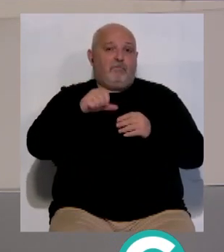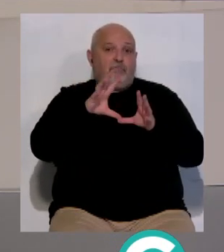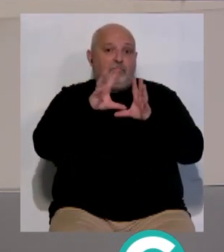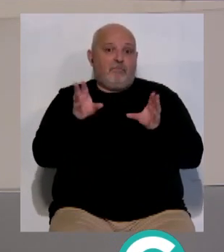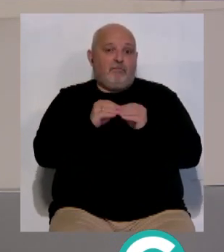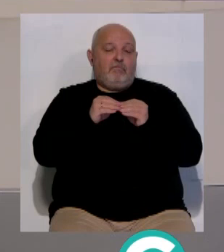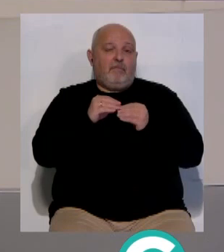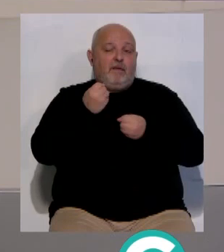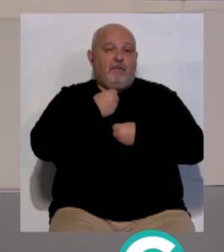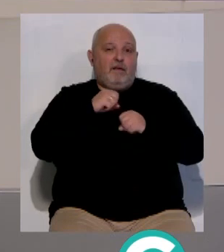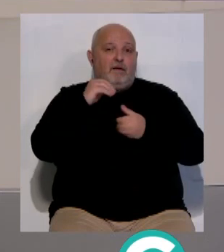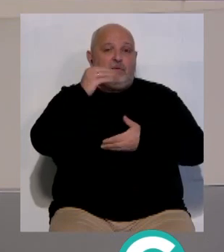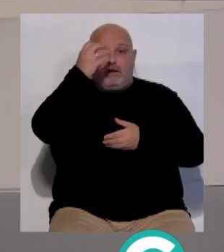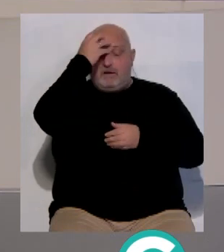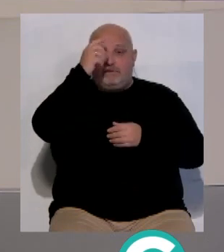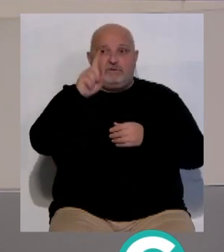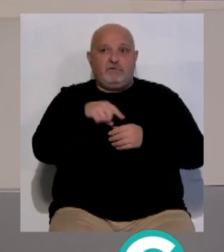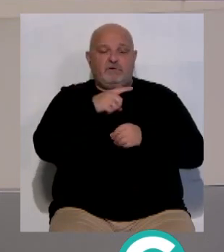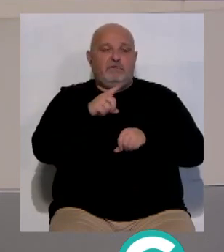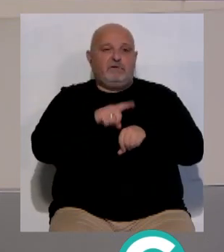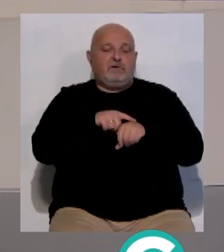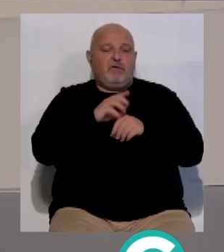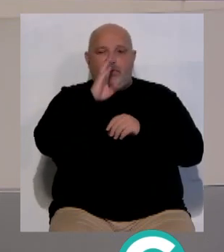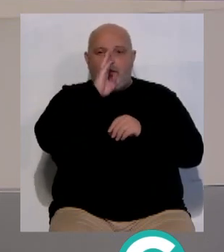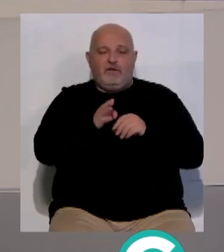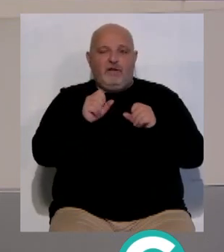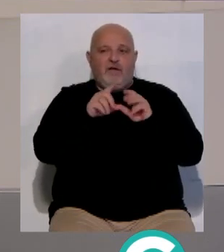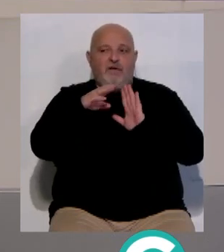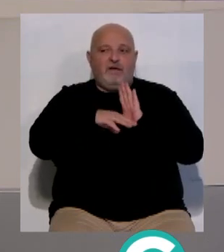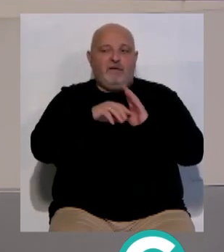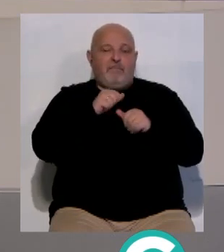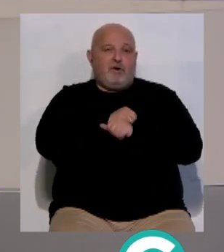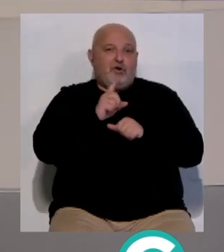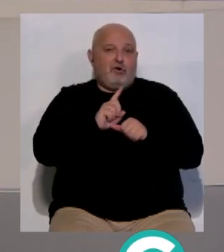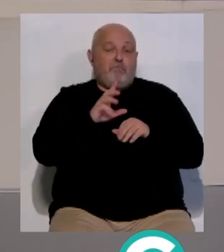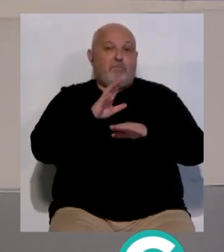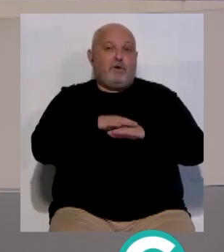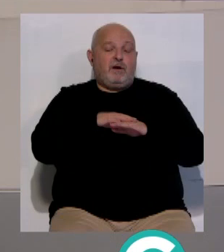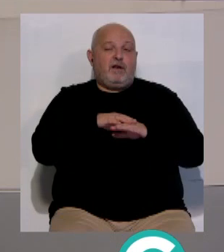esa eliminatoria no sabemos si nos va a [ __ ] en directo esperemos que no Porque será sin no